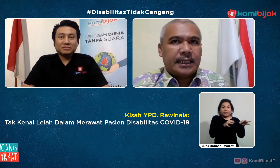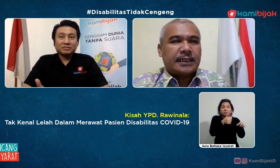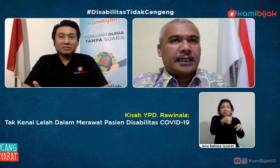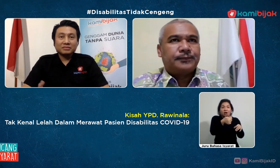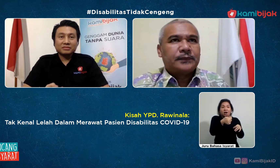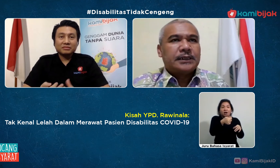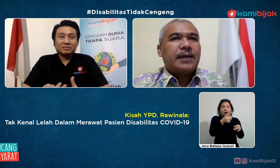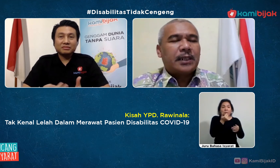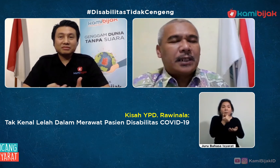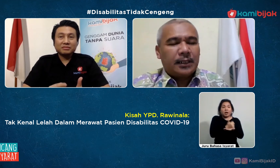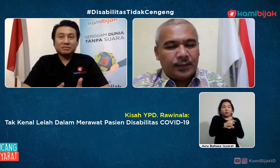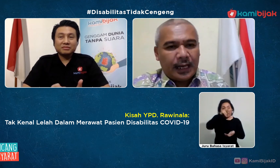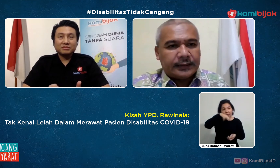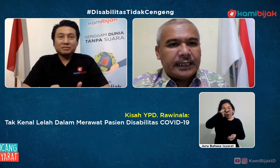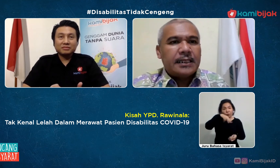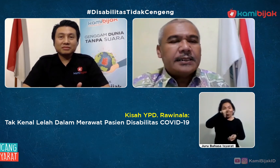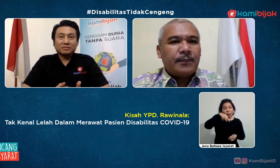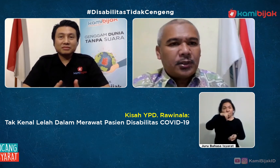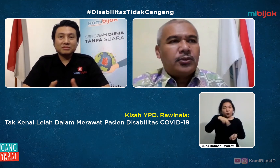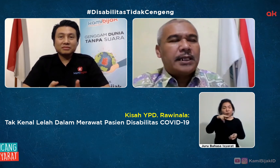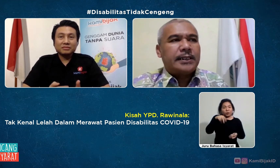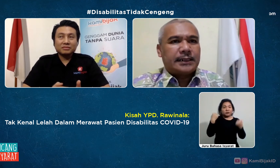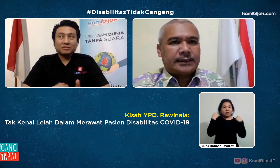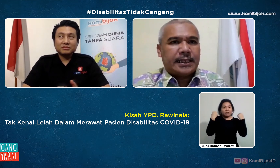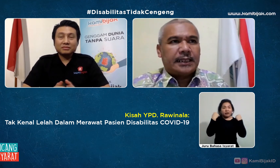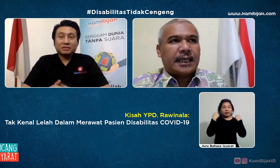artinya yang berhubungan dengan kesehatan.